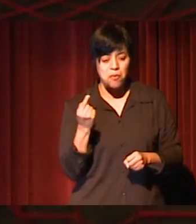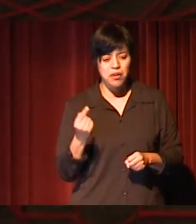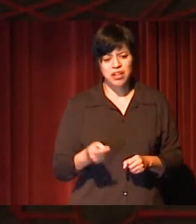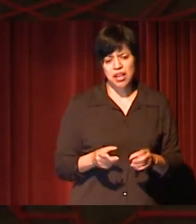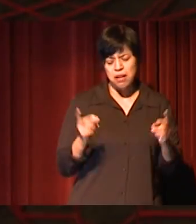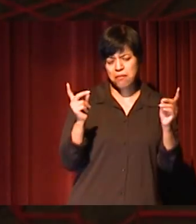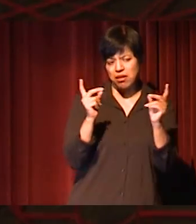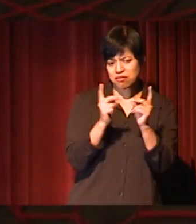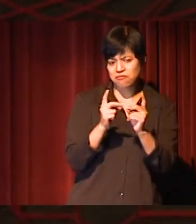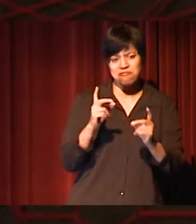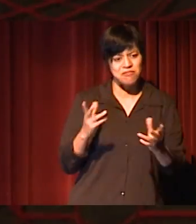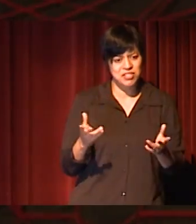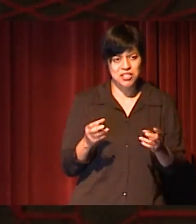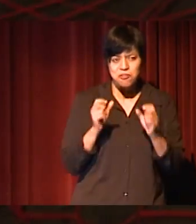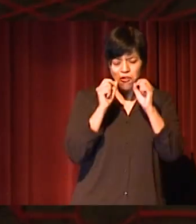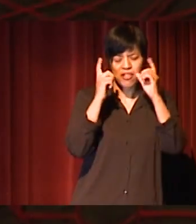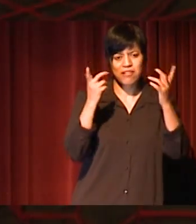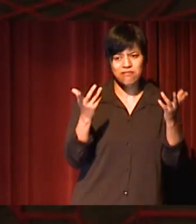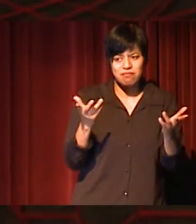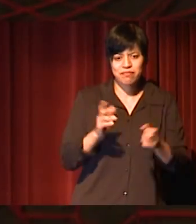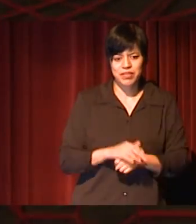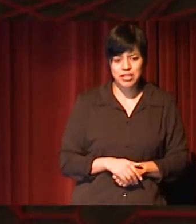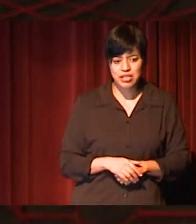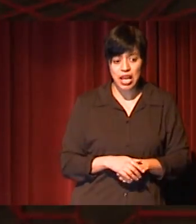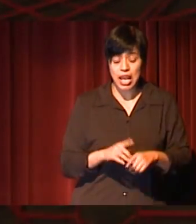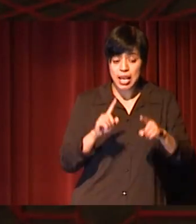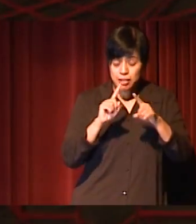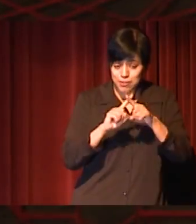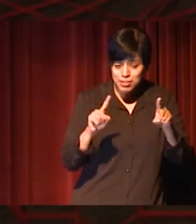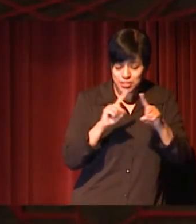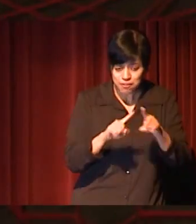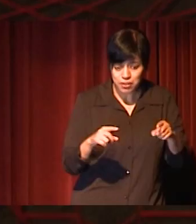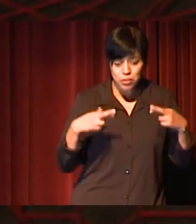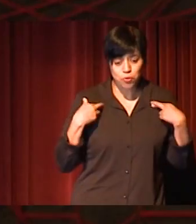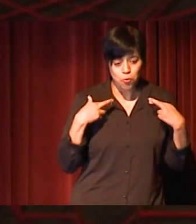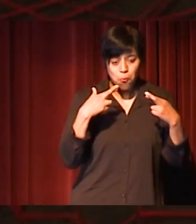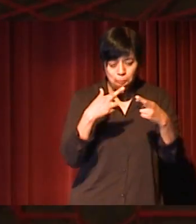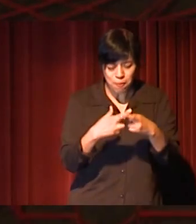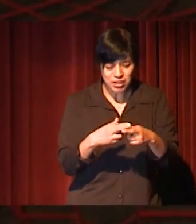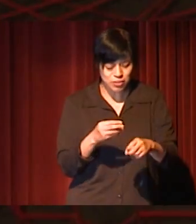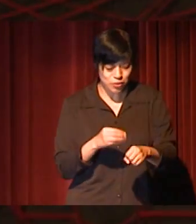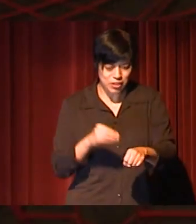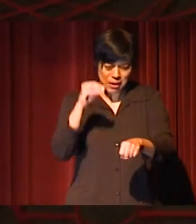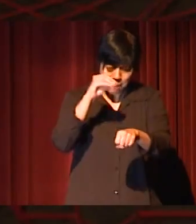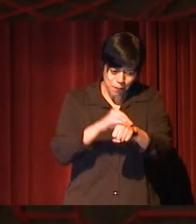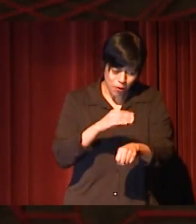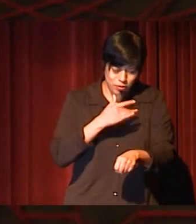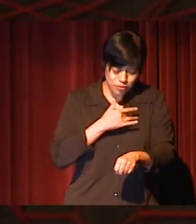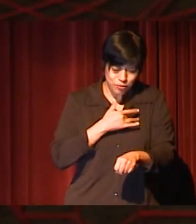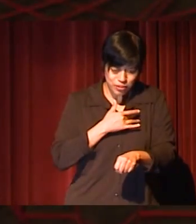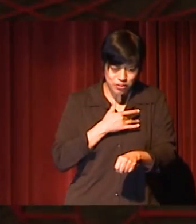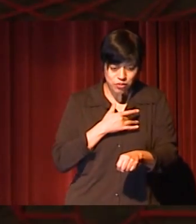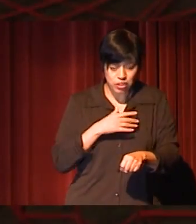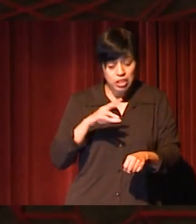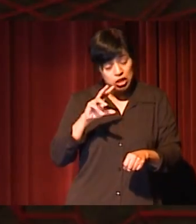Y es precisamente eso, lo que puede marcar la diferencia entre un maestro que pone el corazón al enseñar y uno que no.